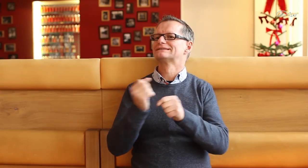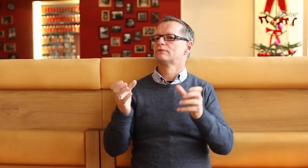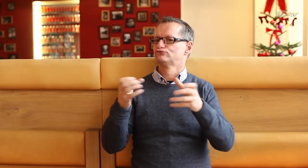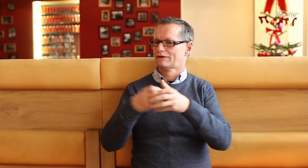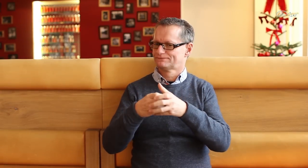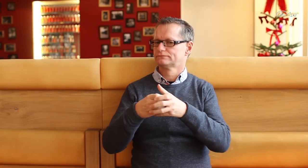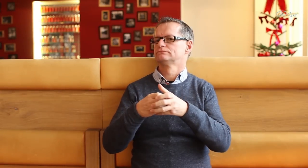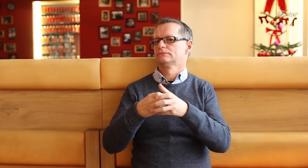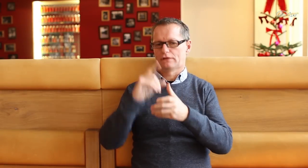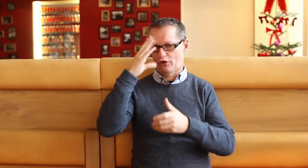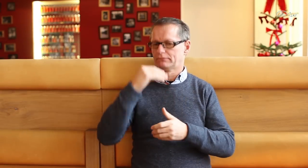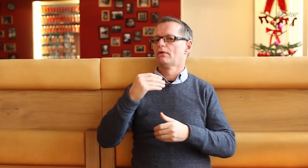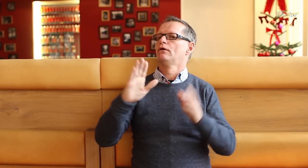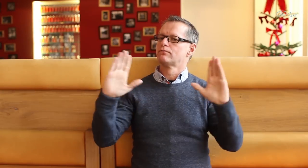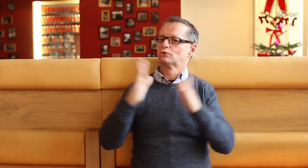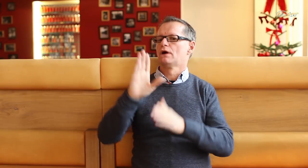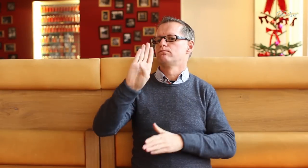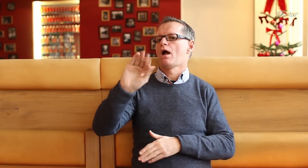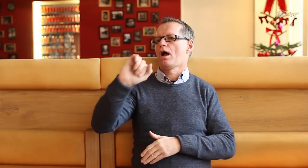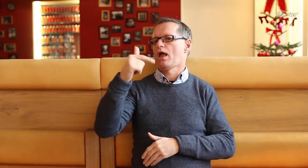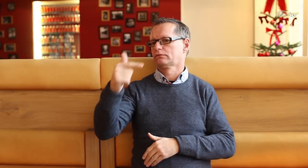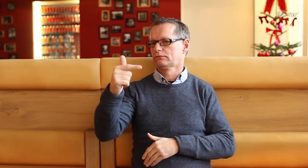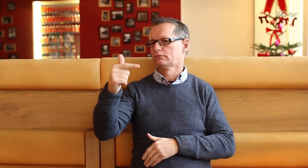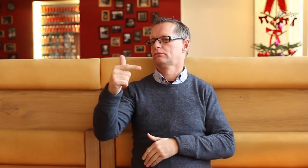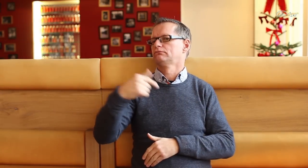Ich bin schon seit 10 Jahren erster Vorsitzender der Bundesarbeitsgemeinschaft der Taubblinden, kurz BAT.